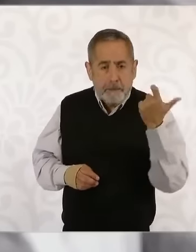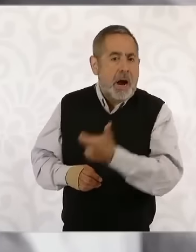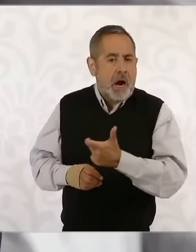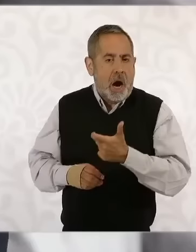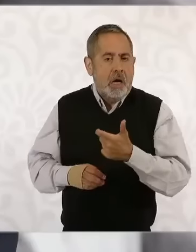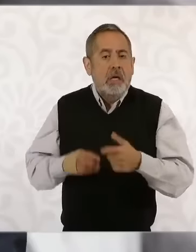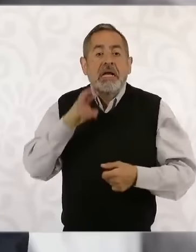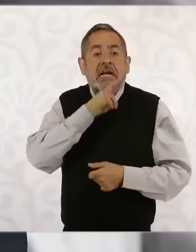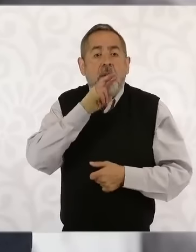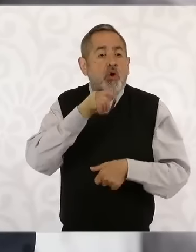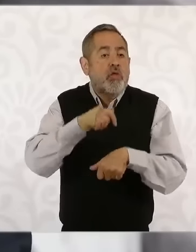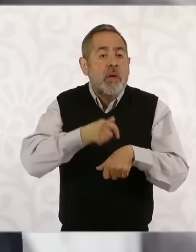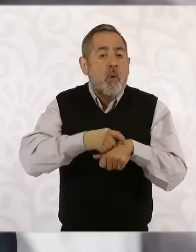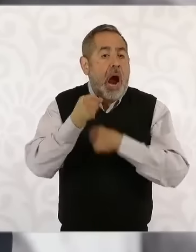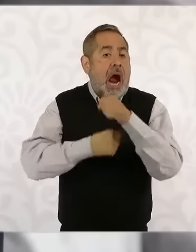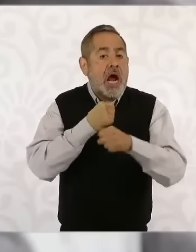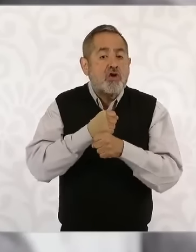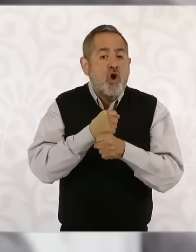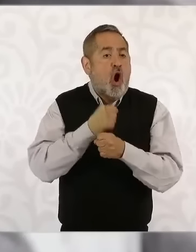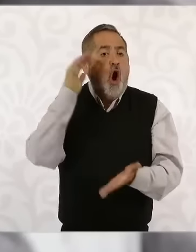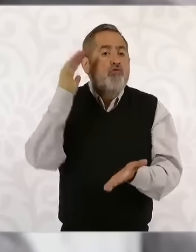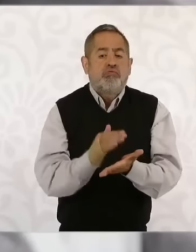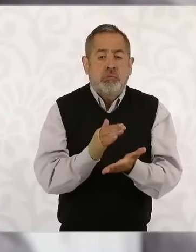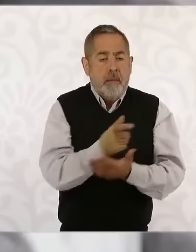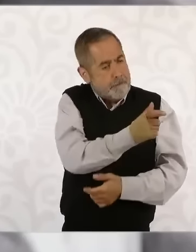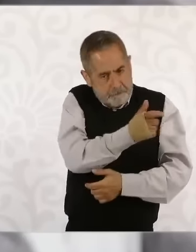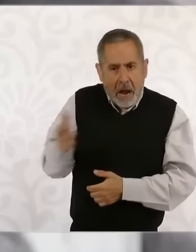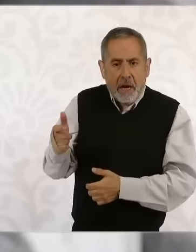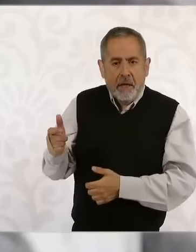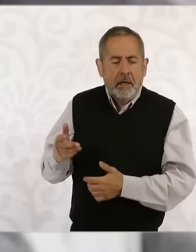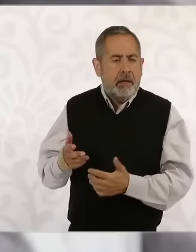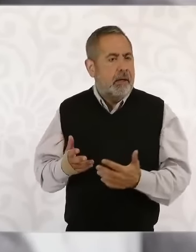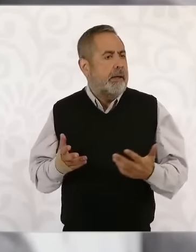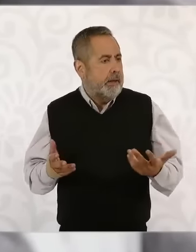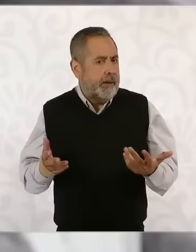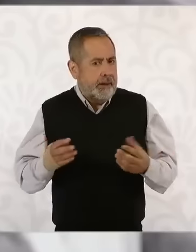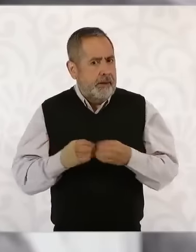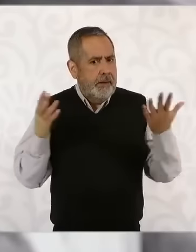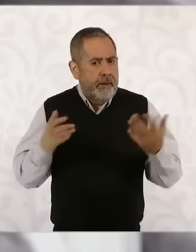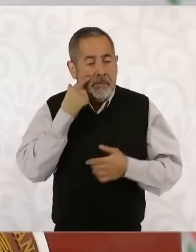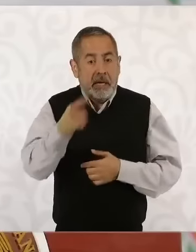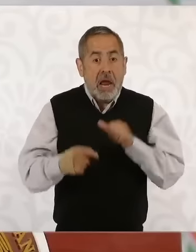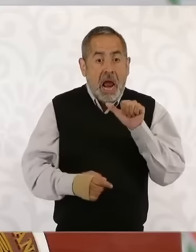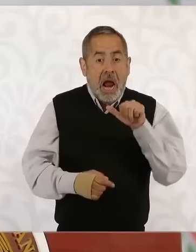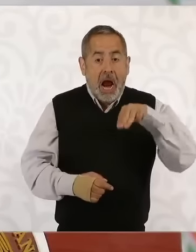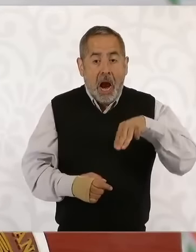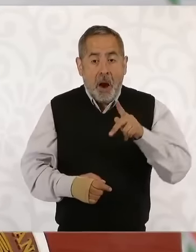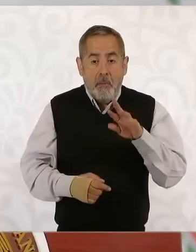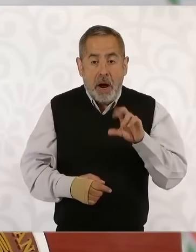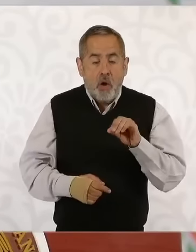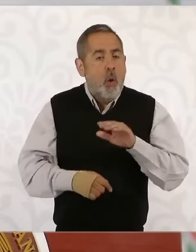acorta durante varios años. Como ustedes pueden ver el amparo por un lado se hace más ágil.